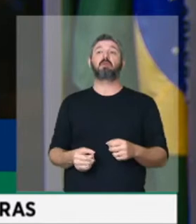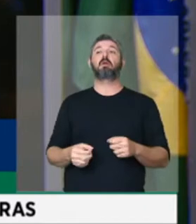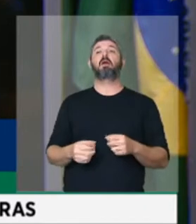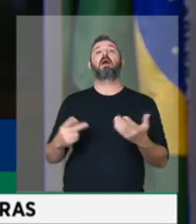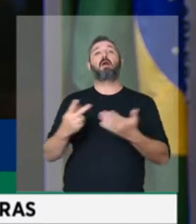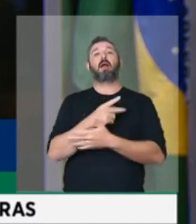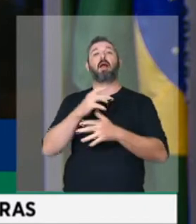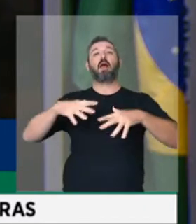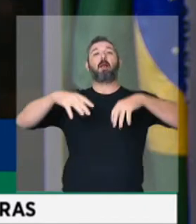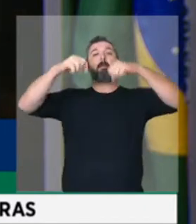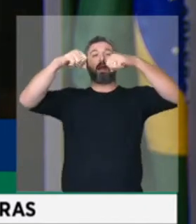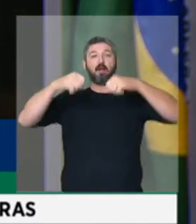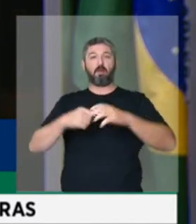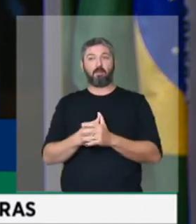BILHÕES. RESULTADO? O PARQUE